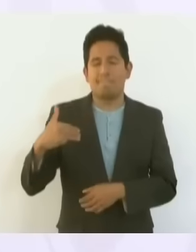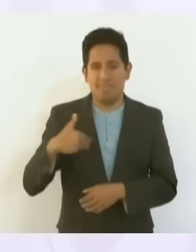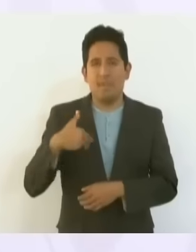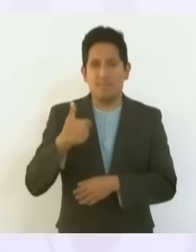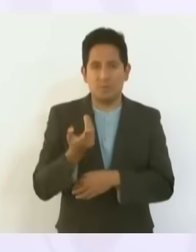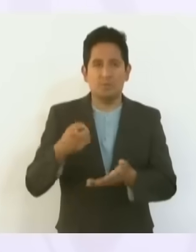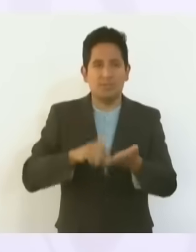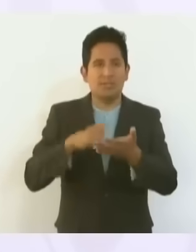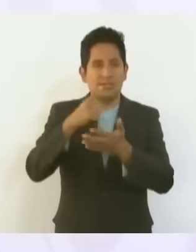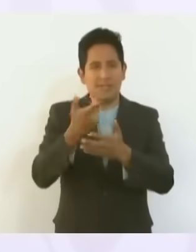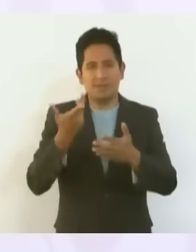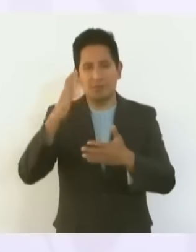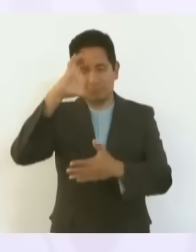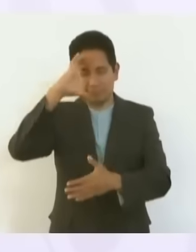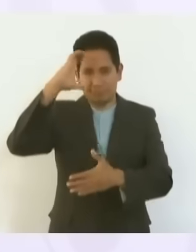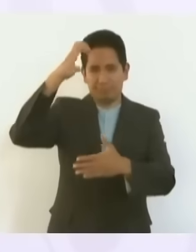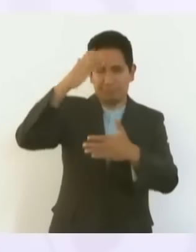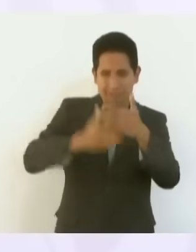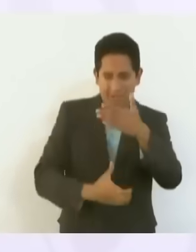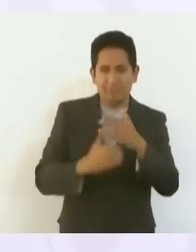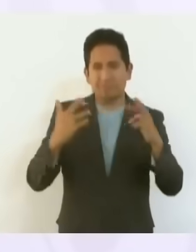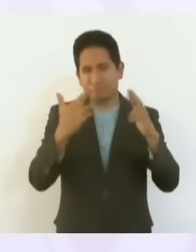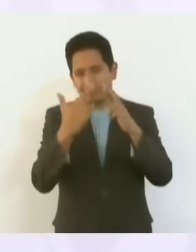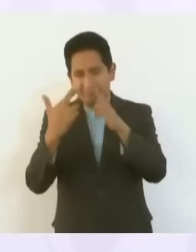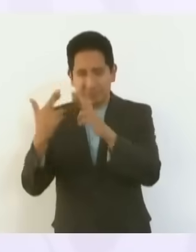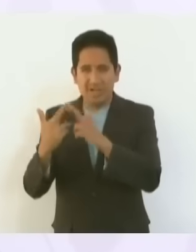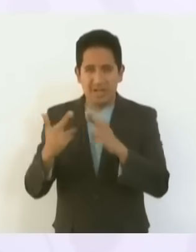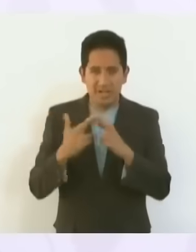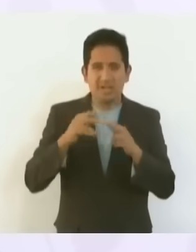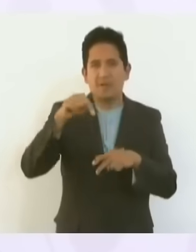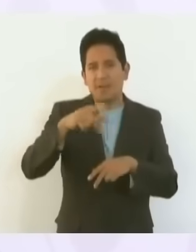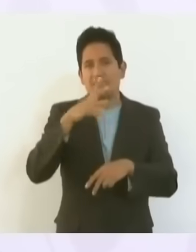también hay asistentes aquí, pastores evangélicos,